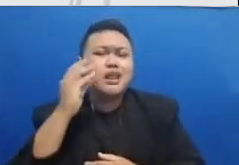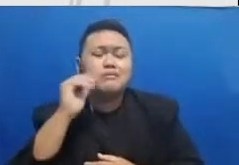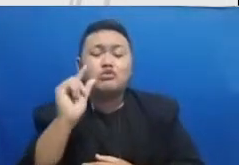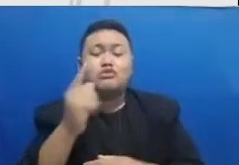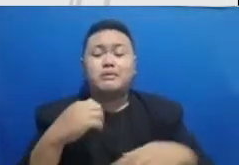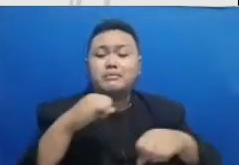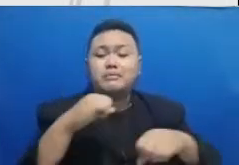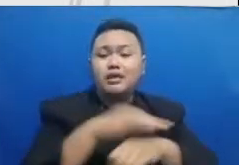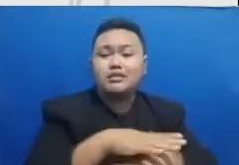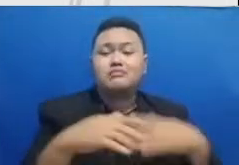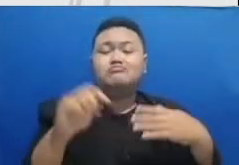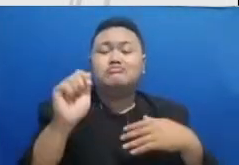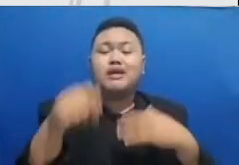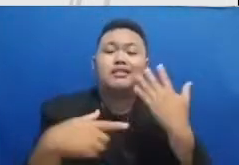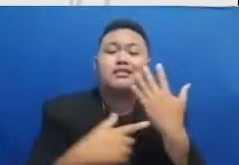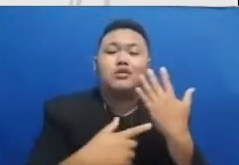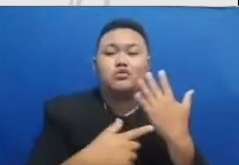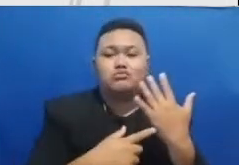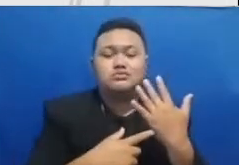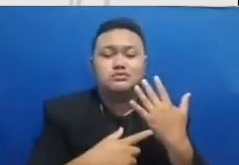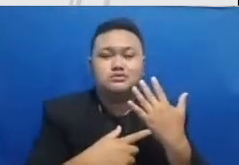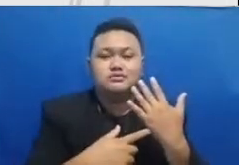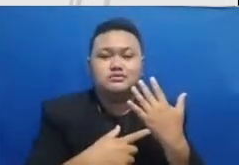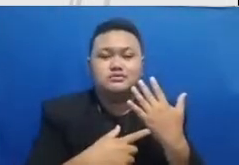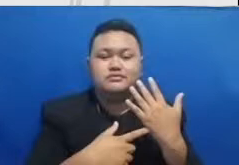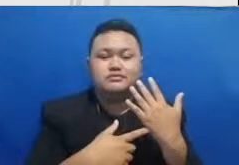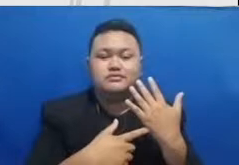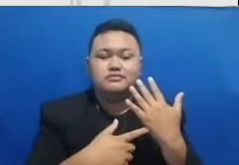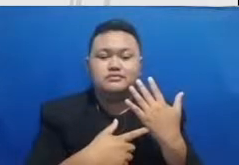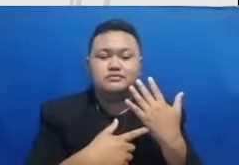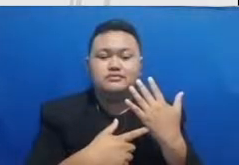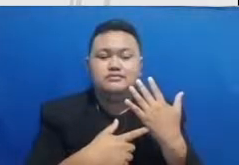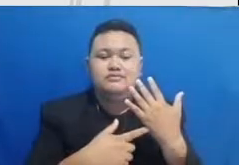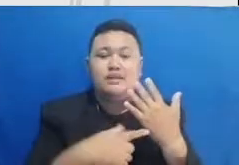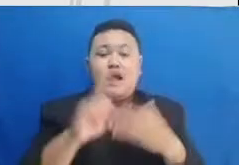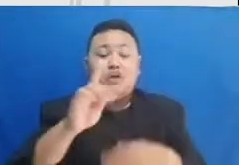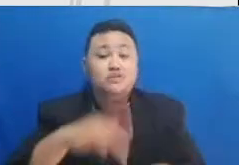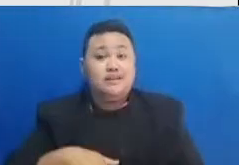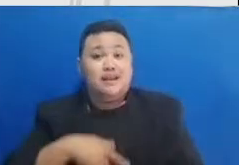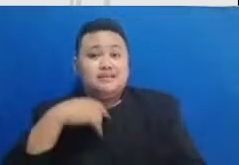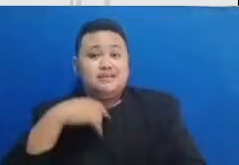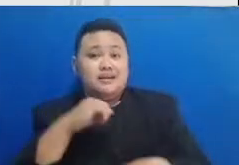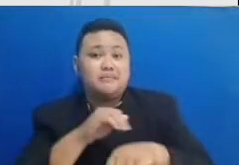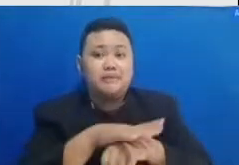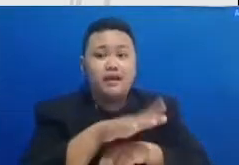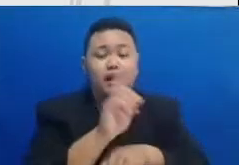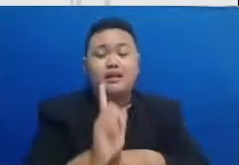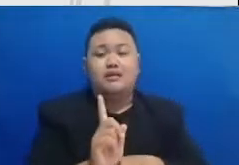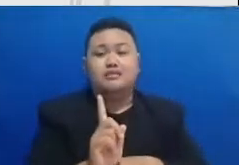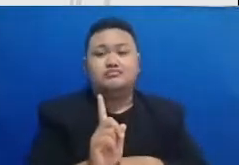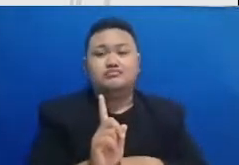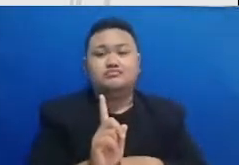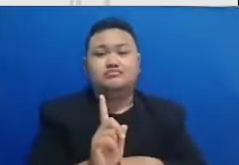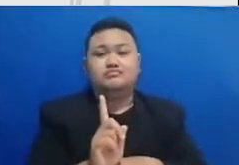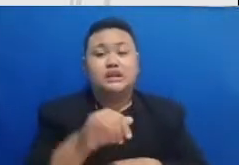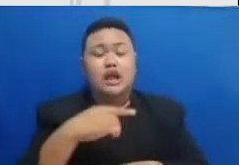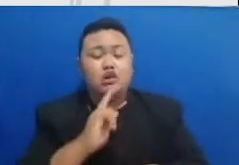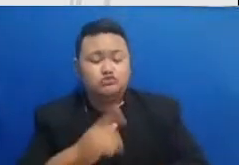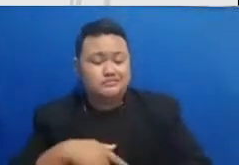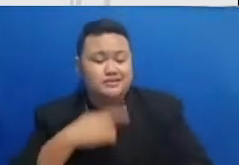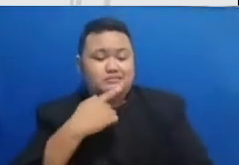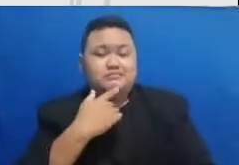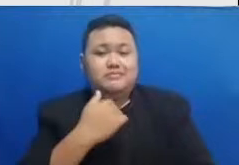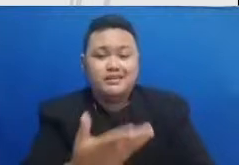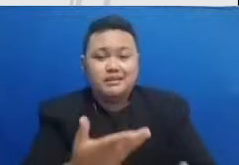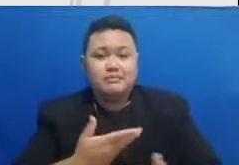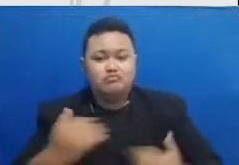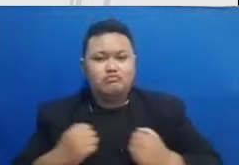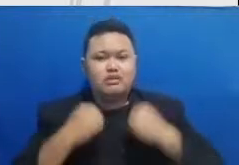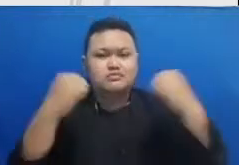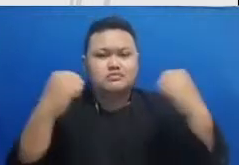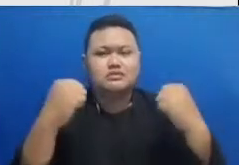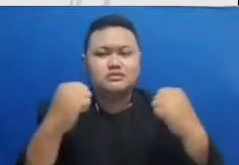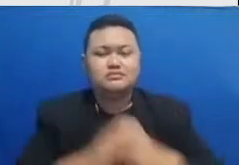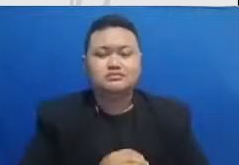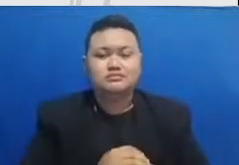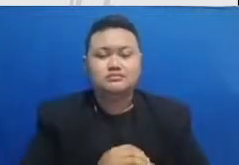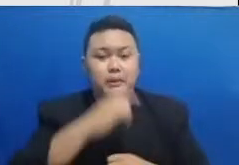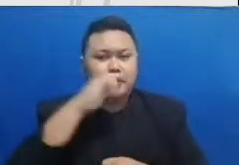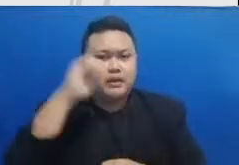itu terasa ada dampak dan ada keberhasilan Bapak dan Ibu perlu catat perlu ingat momen-momen itu